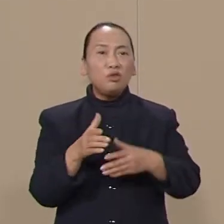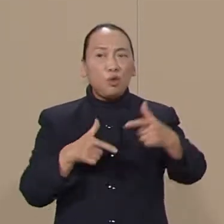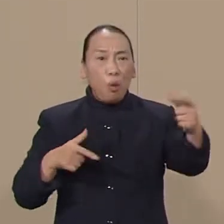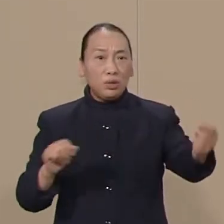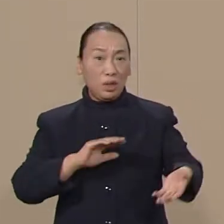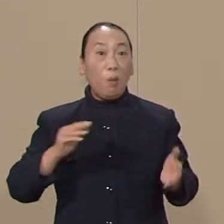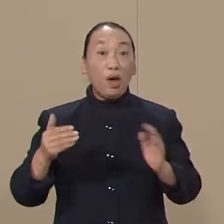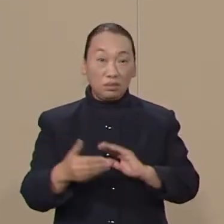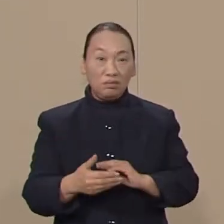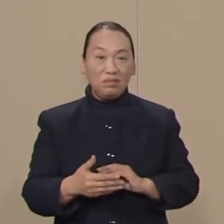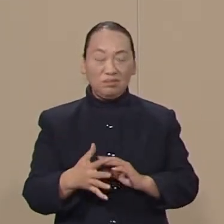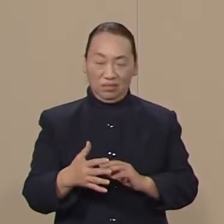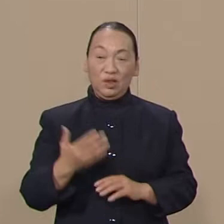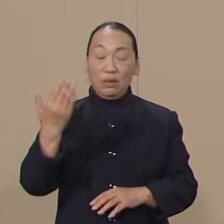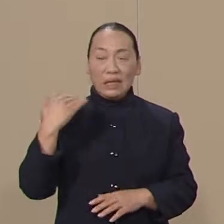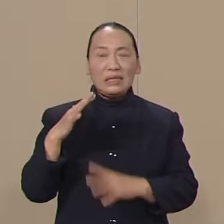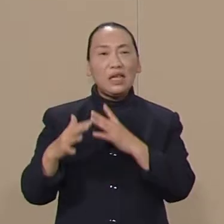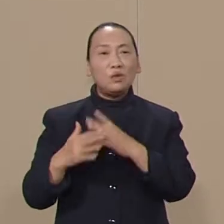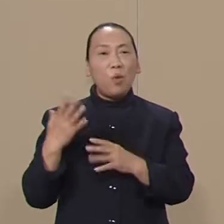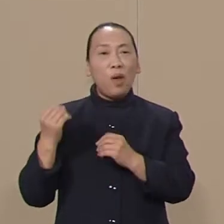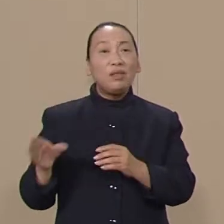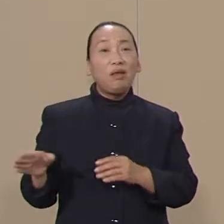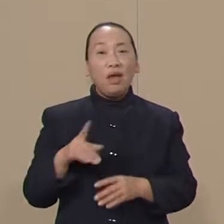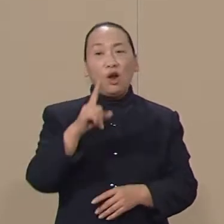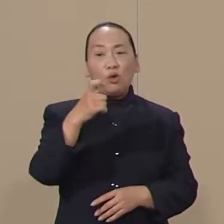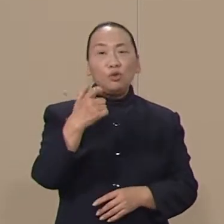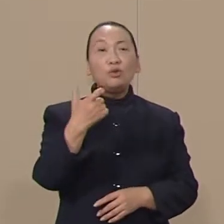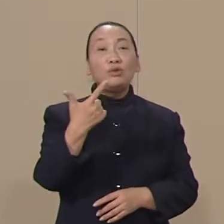本当にこれを破壊するものだ というふうに考えています